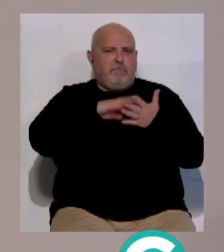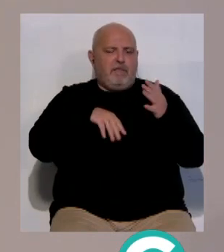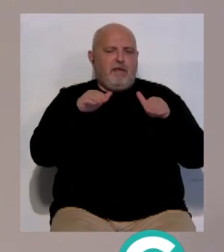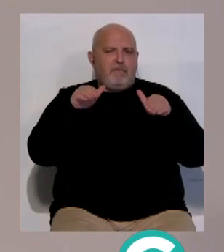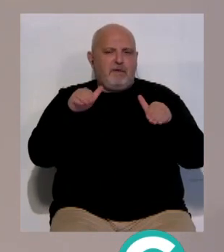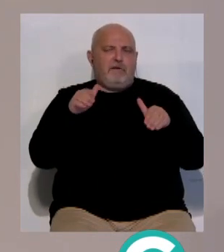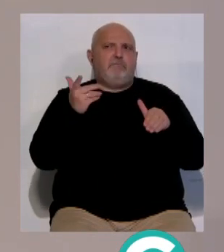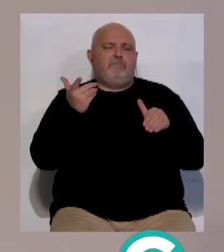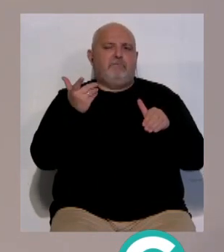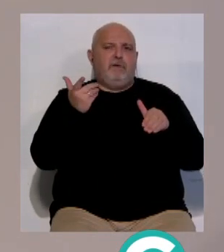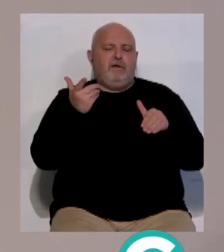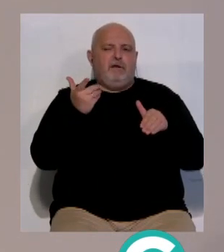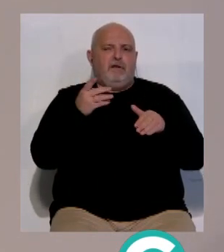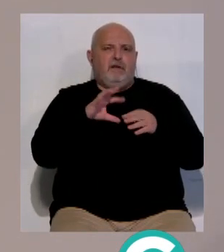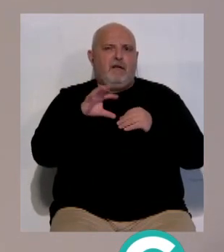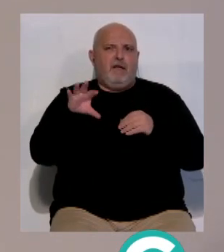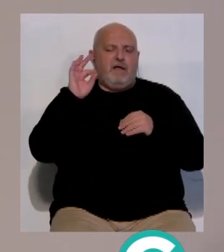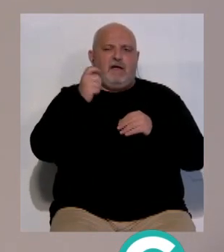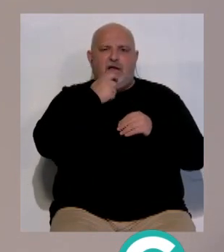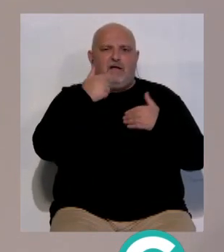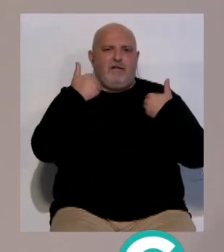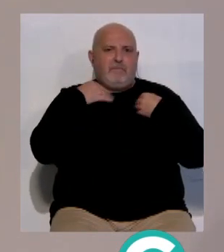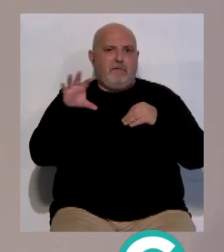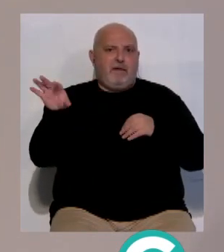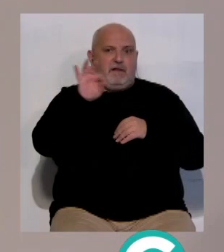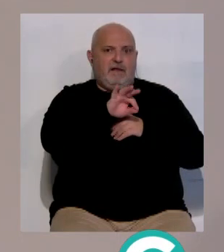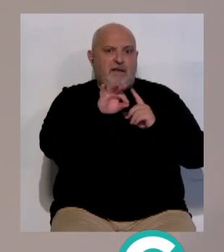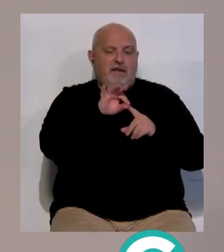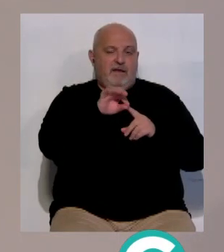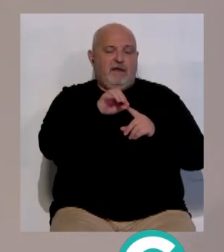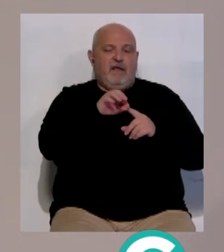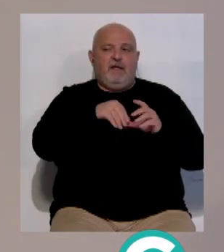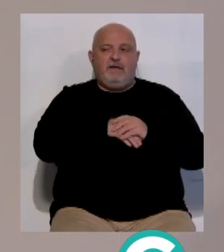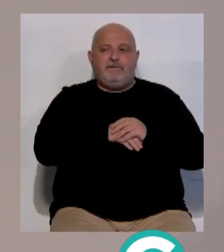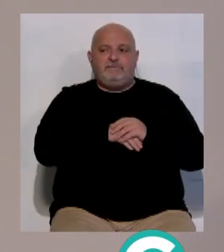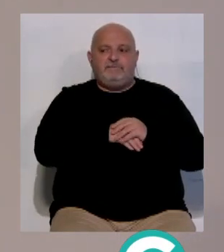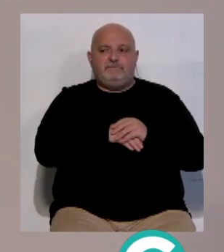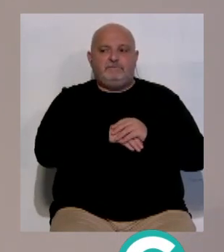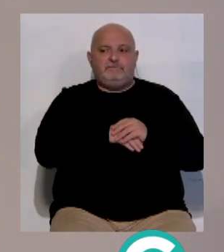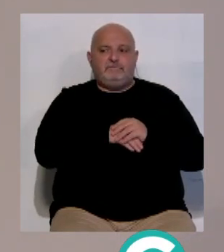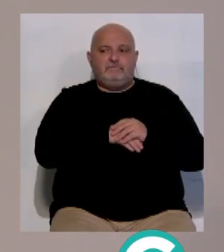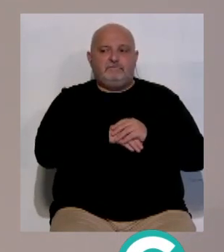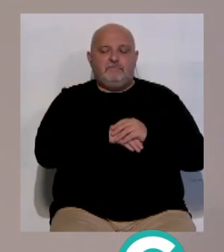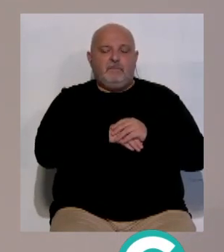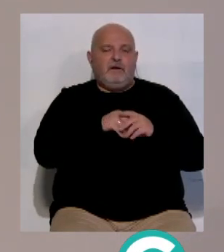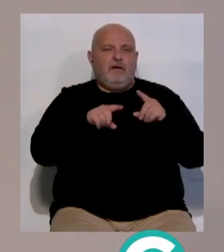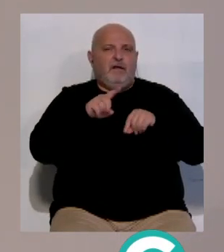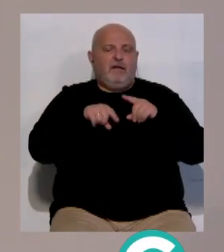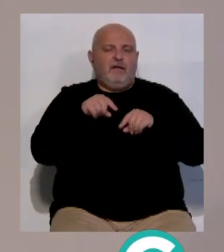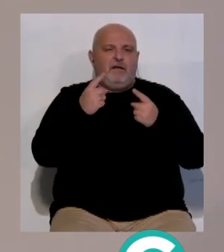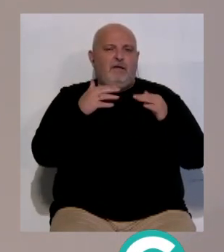Madrid esa es una designación y él era candidato vale ha habido partidos importantes Sevilla vill